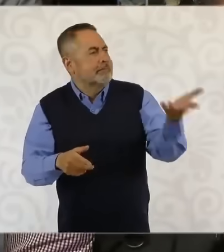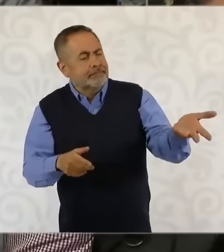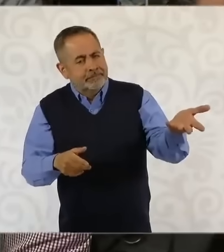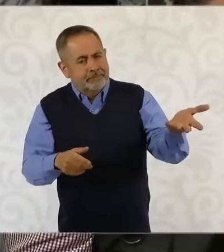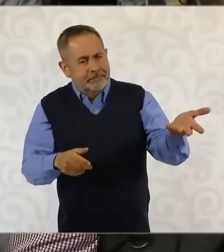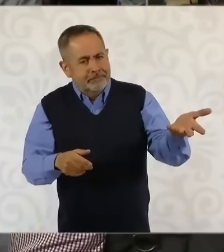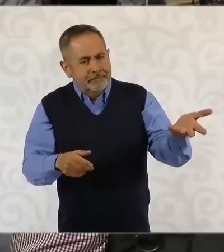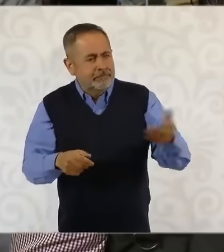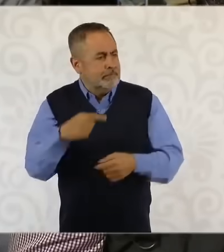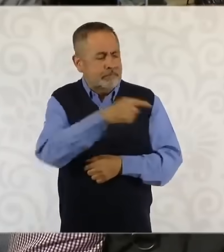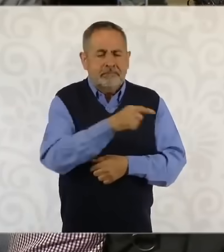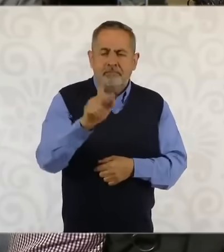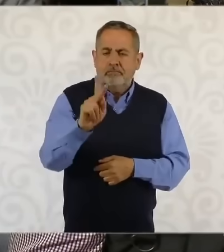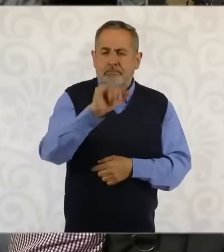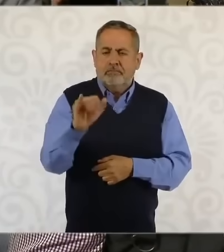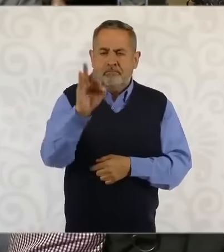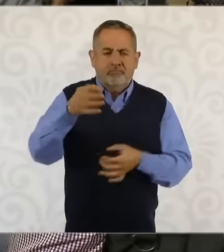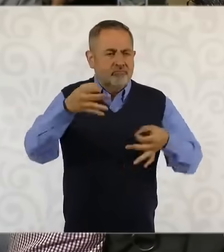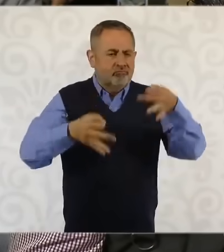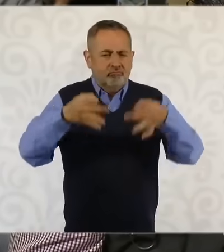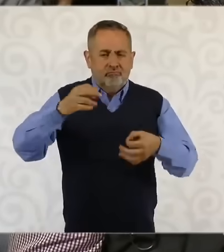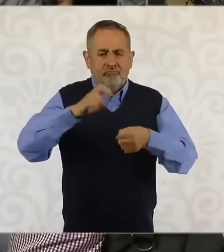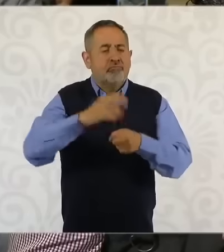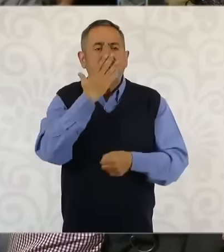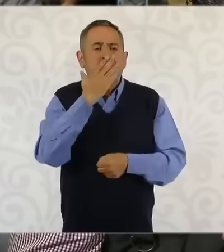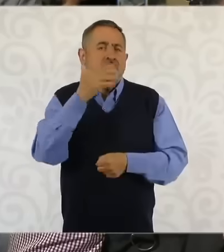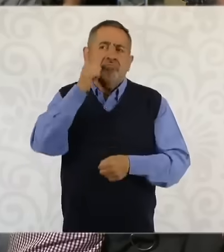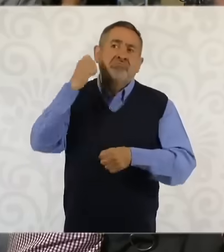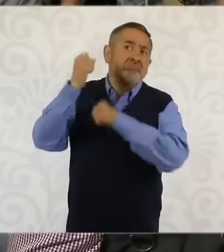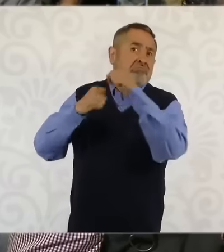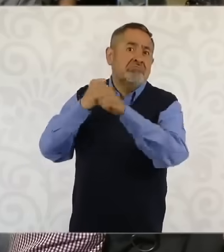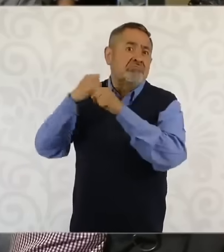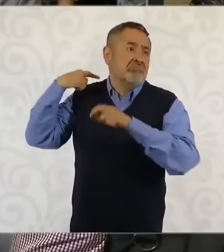del Supremo Tribunal el poder judicial en Sonora siempre ha estado secuestrado por el sistema y